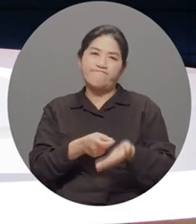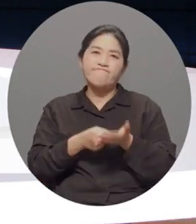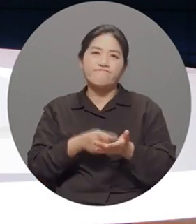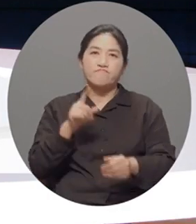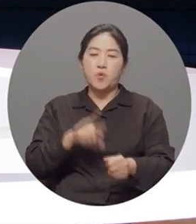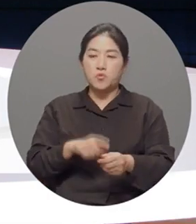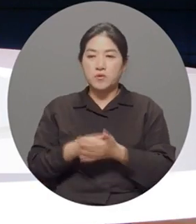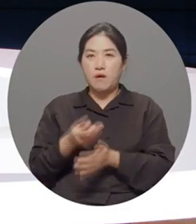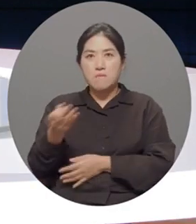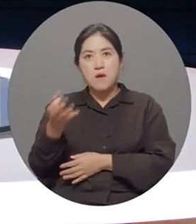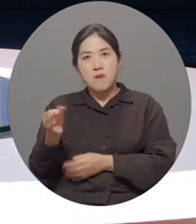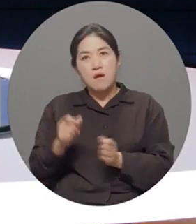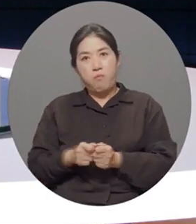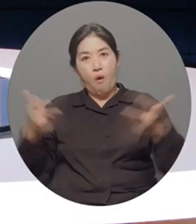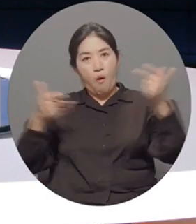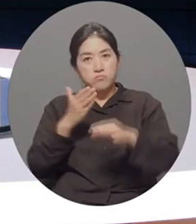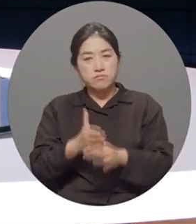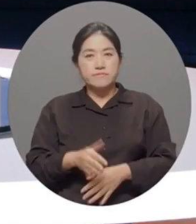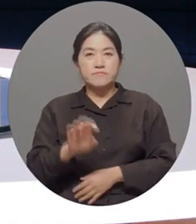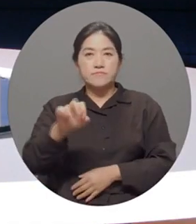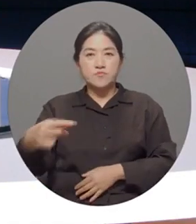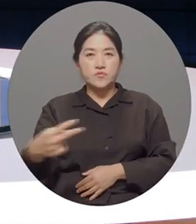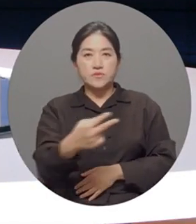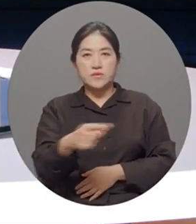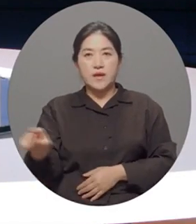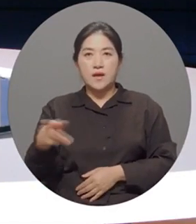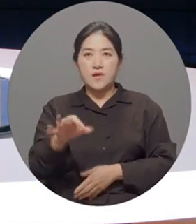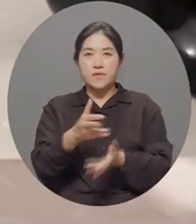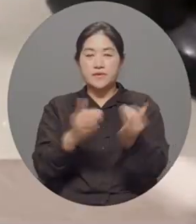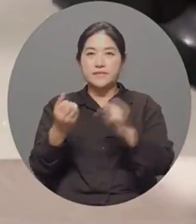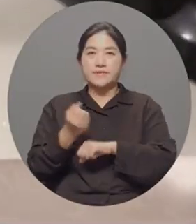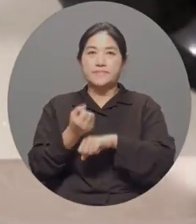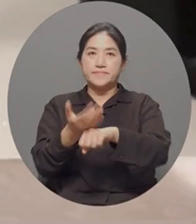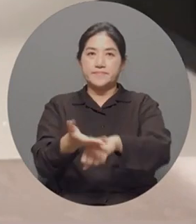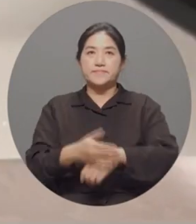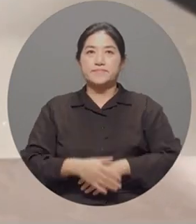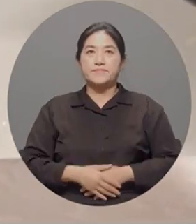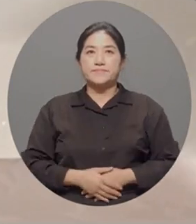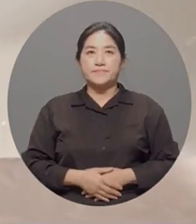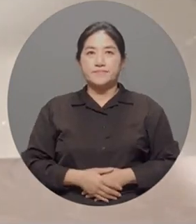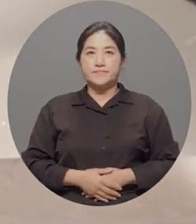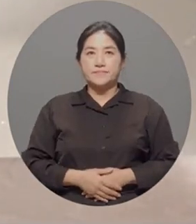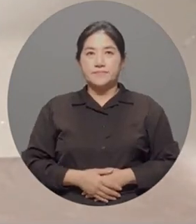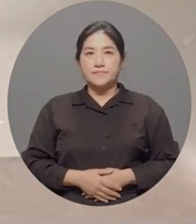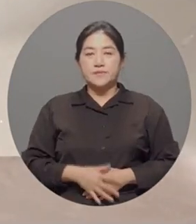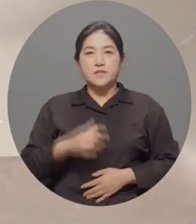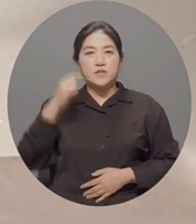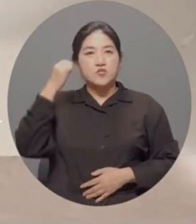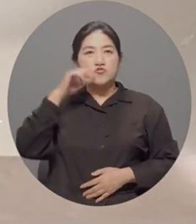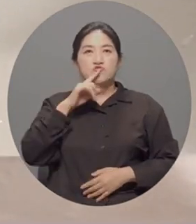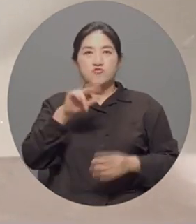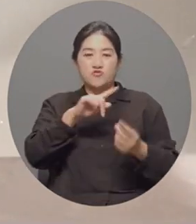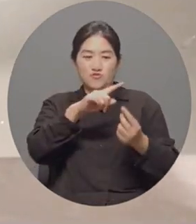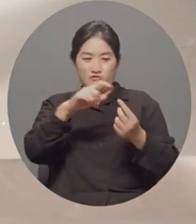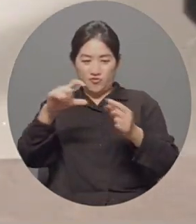계속해서 끌어모으고 있습니다. 문다영 기자가 취재했습니다.